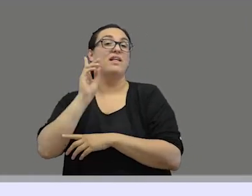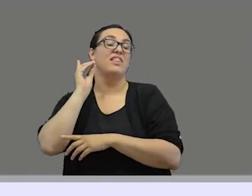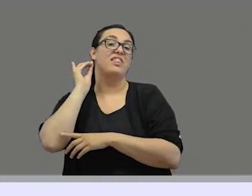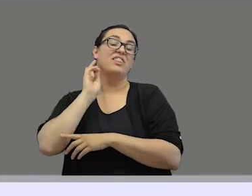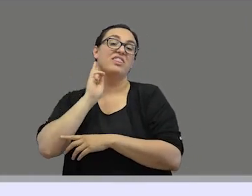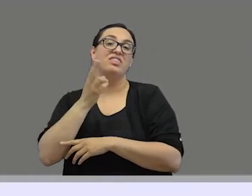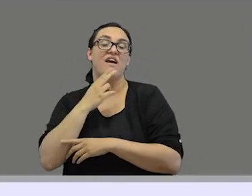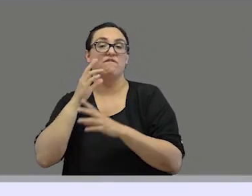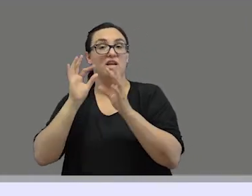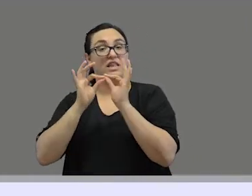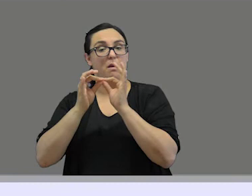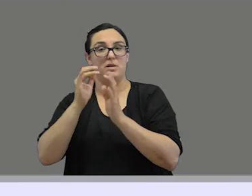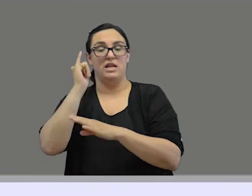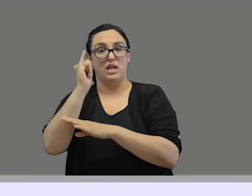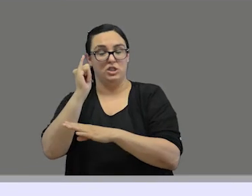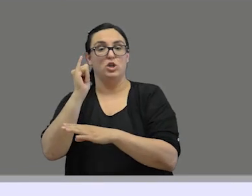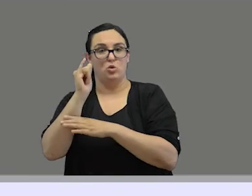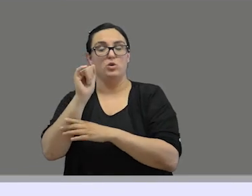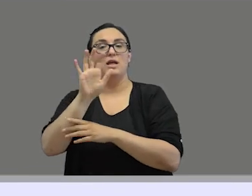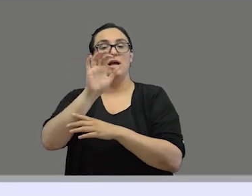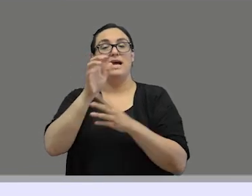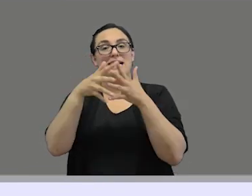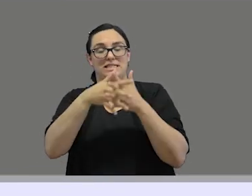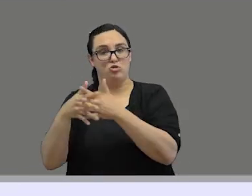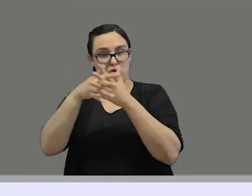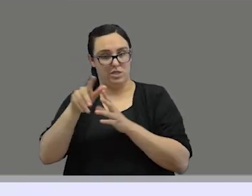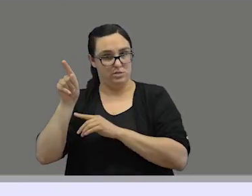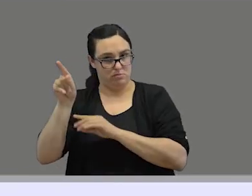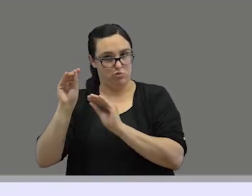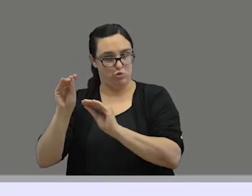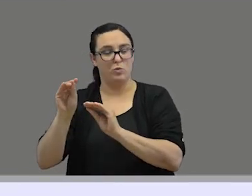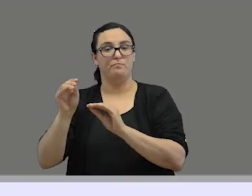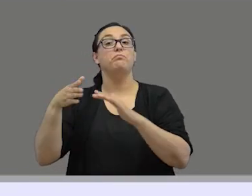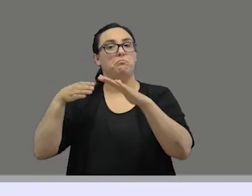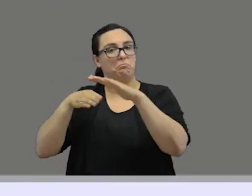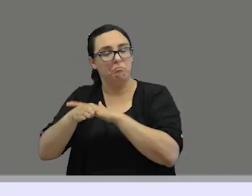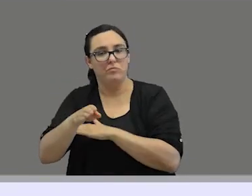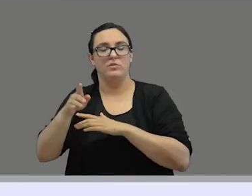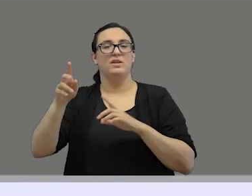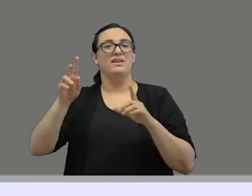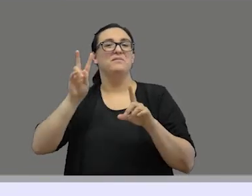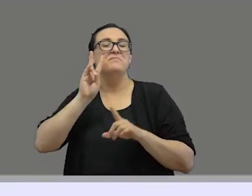wo sie die speziellen Kompetenzen eines Gebärdensprachen Dolmetschers kennen lernen werden